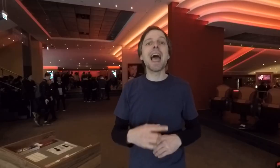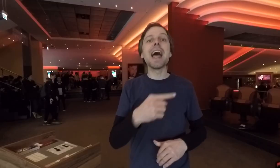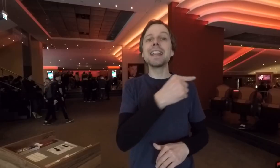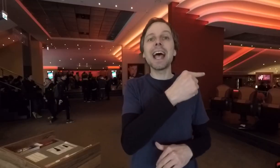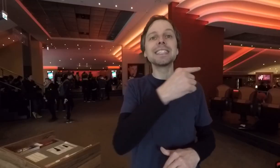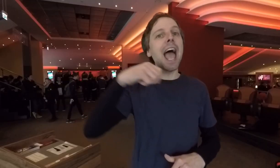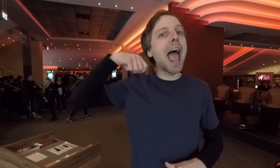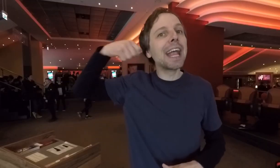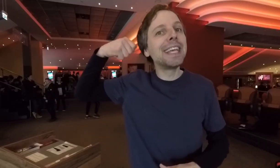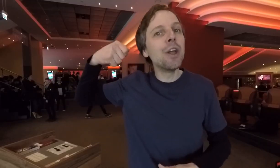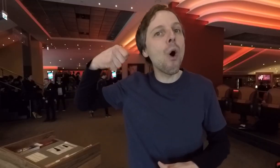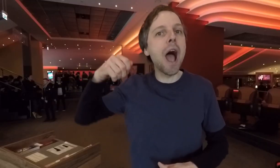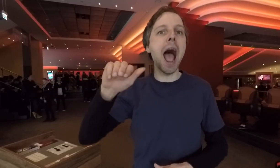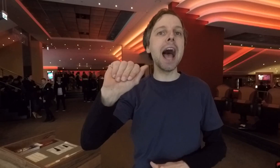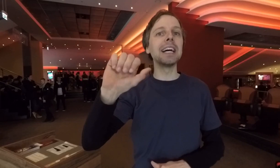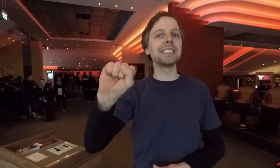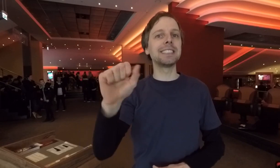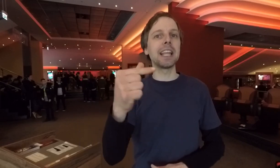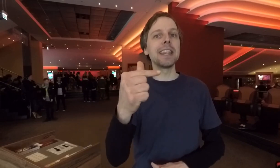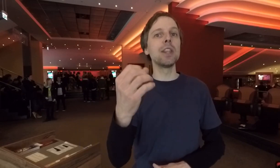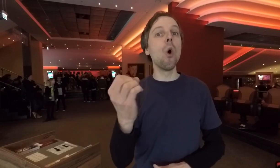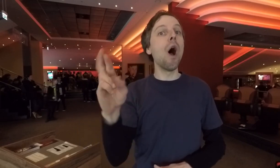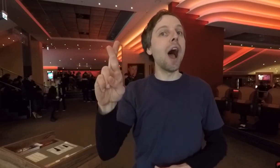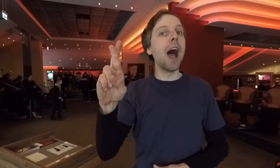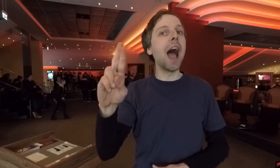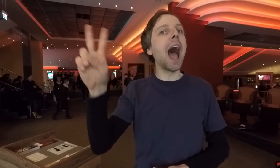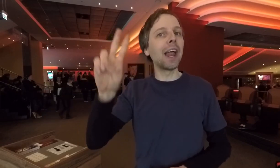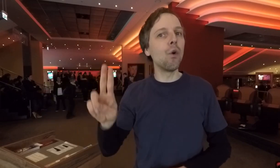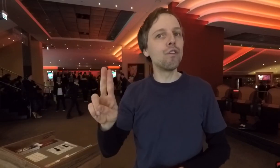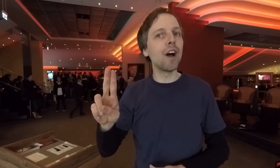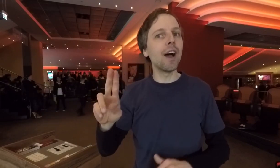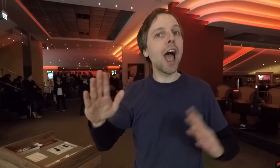Ich befinde mich heute in Hannover, im Astor Kino,